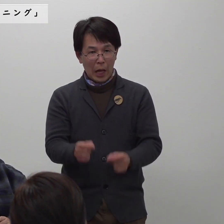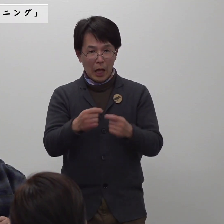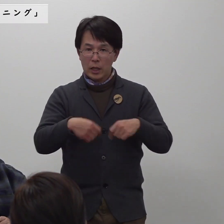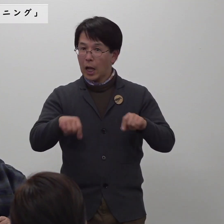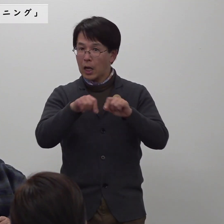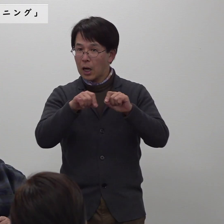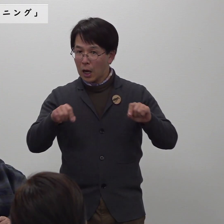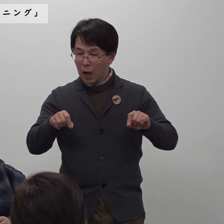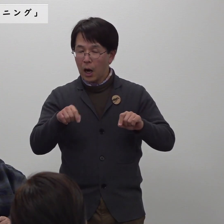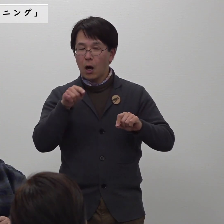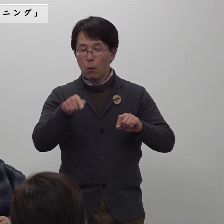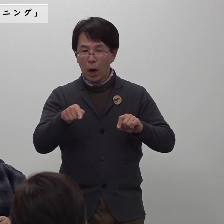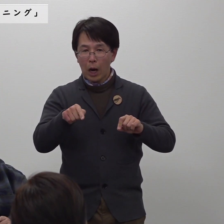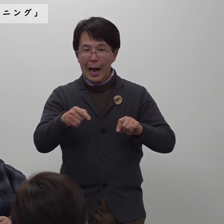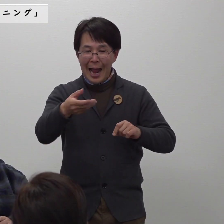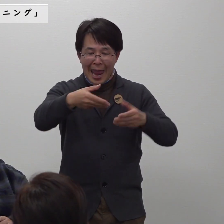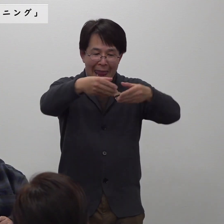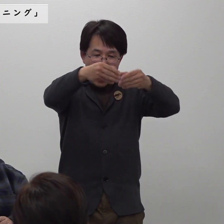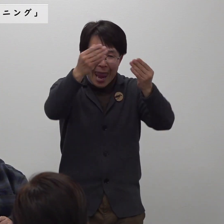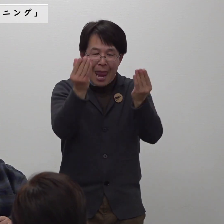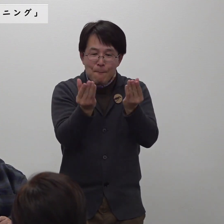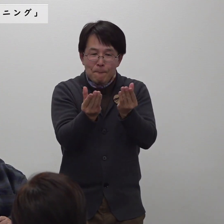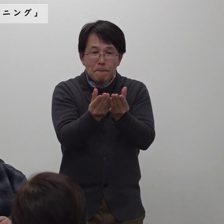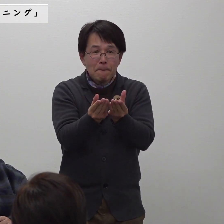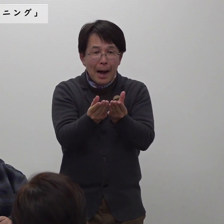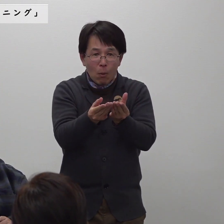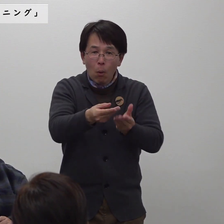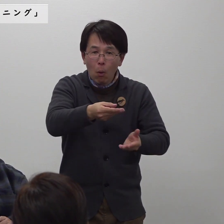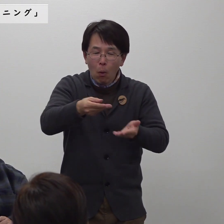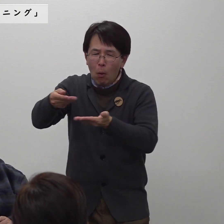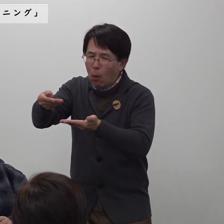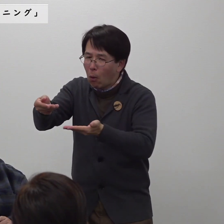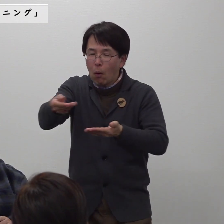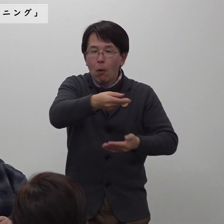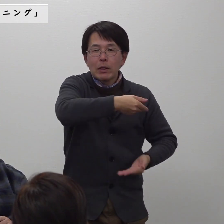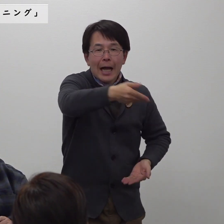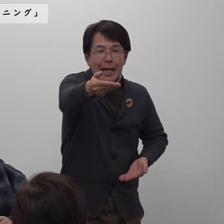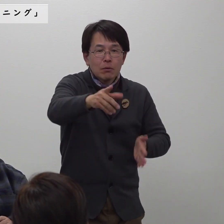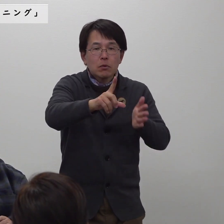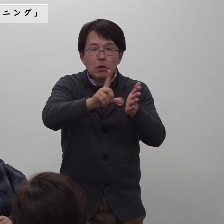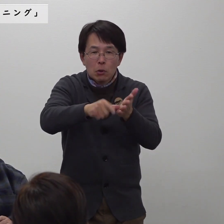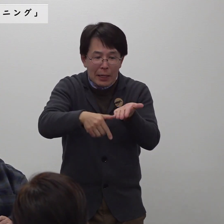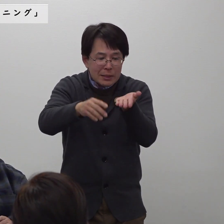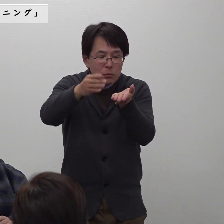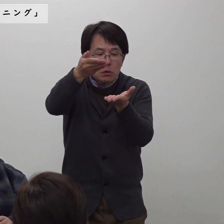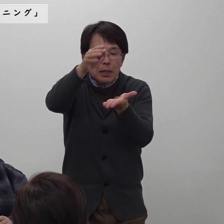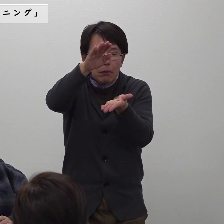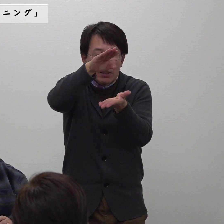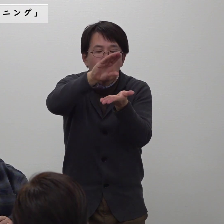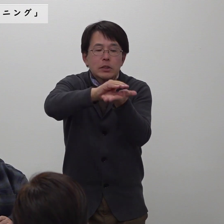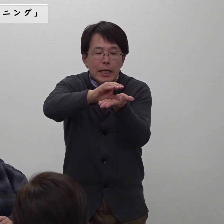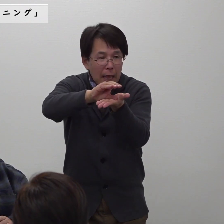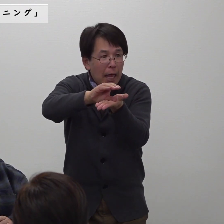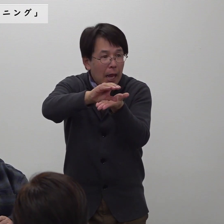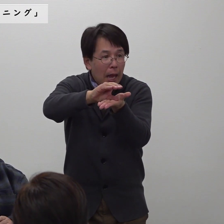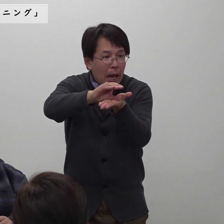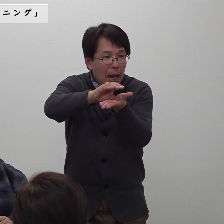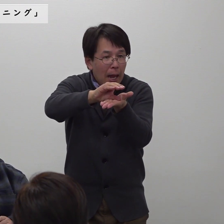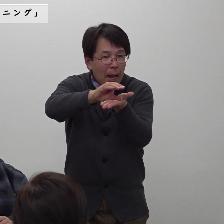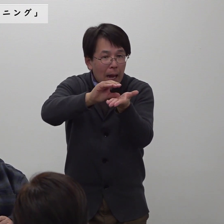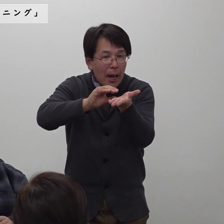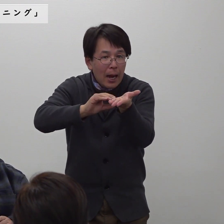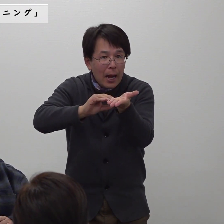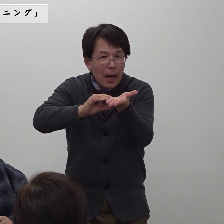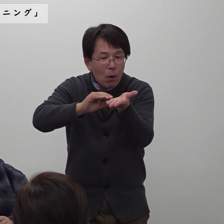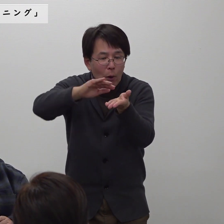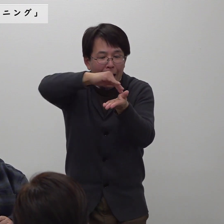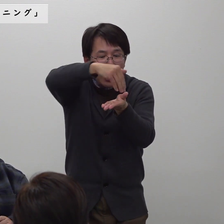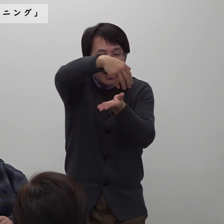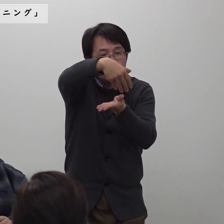佐藤）円盤を投げるときって自分の手 のひらに乗せて上から包む形が